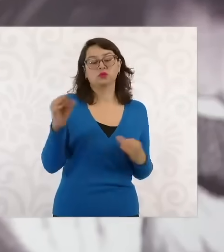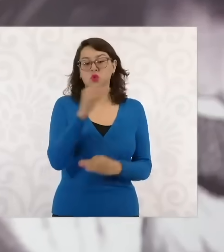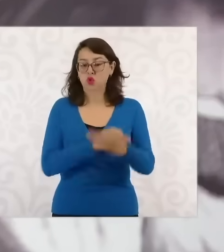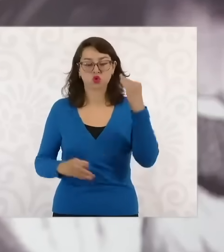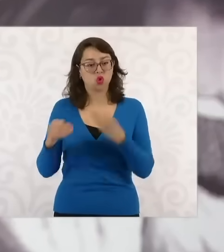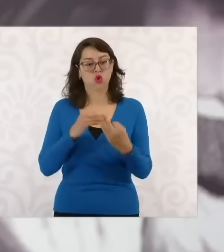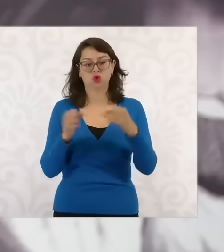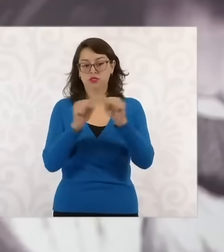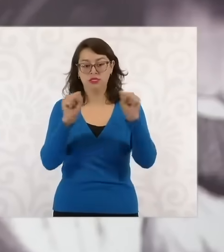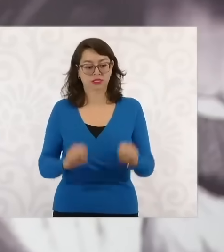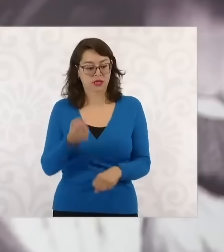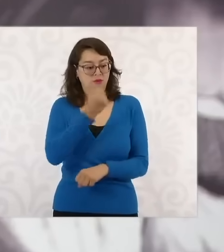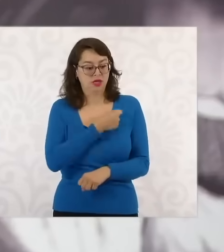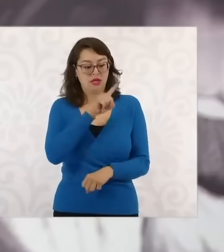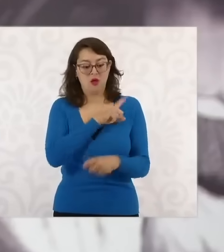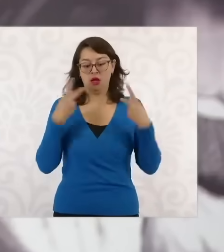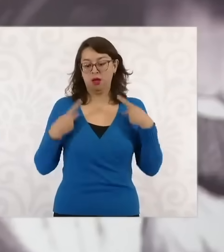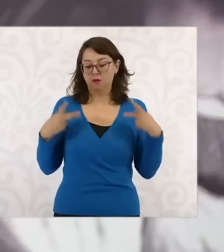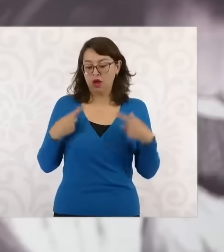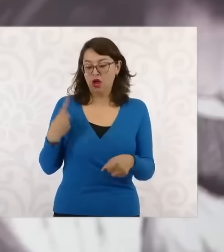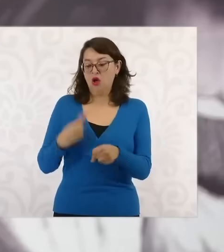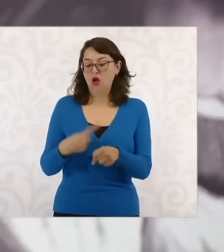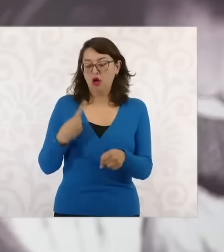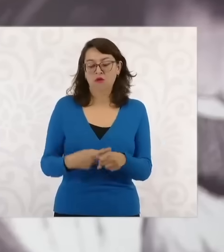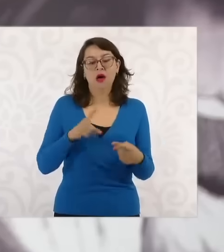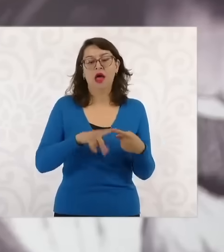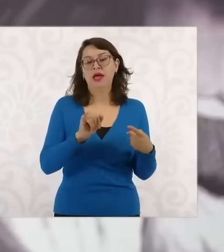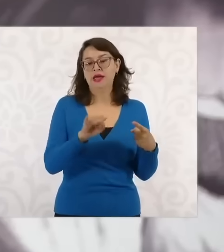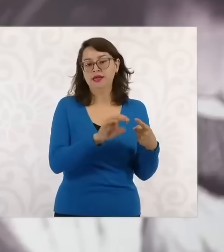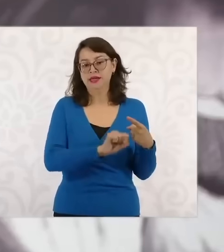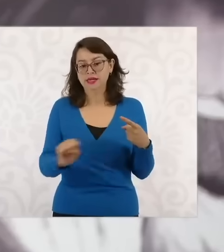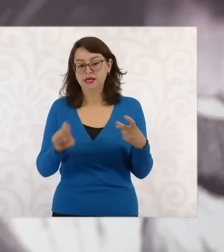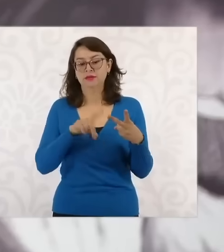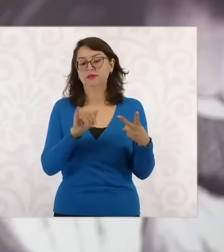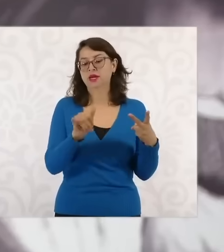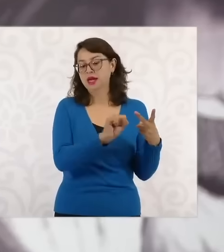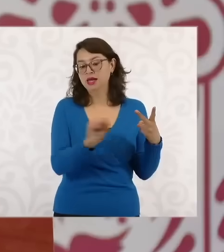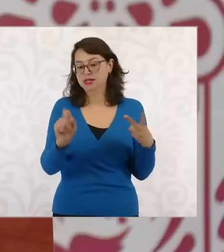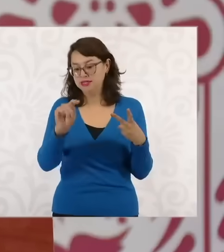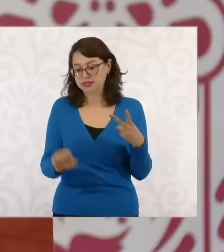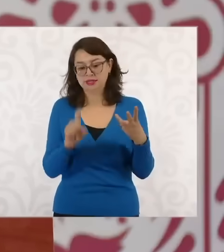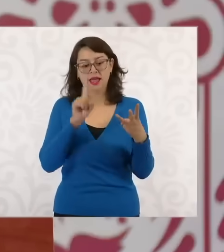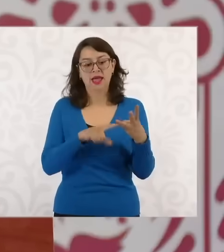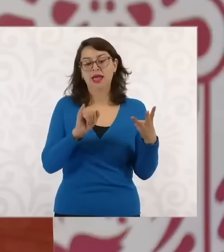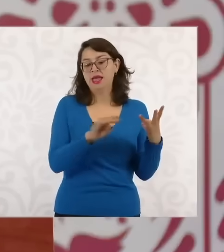que haya en el sector público, en el IMS, en el Iste, en el IMS Bienestar y también en el sector